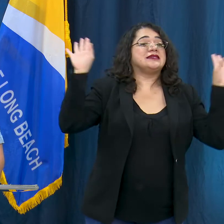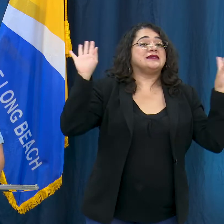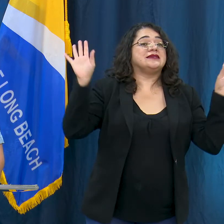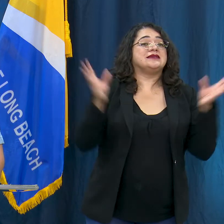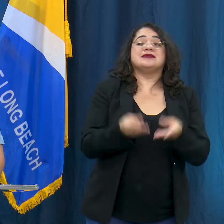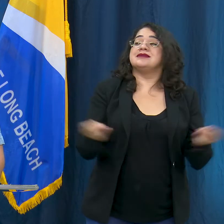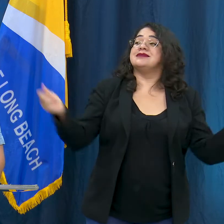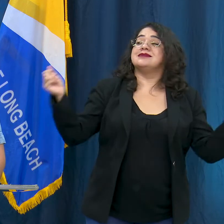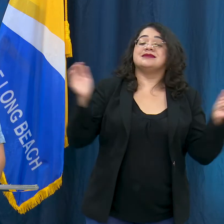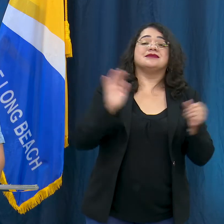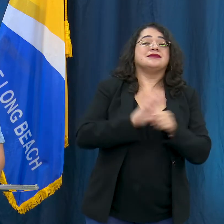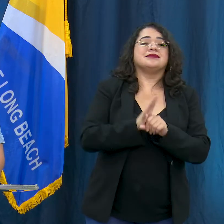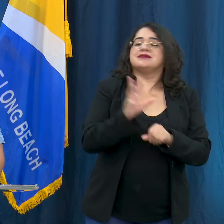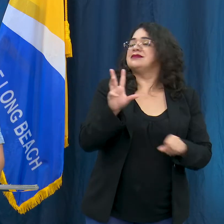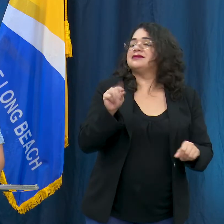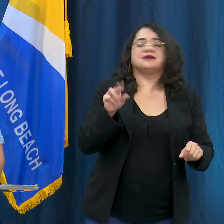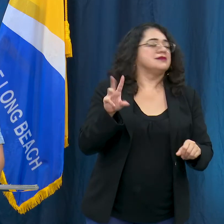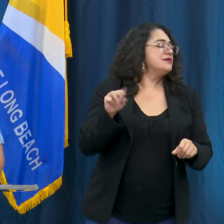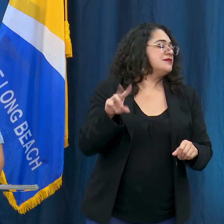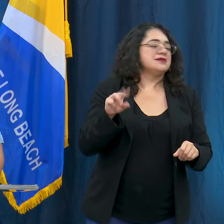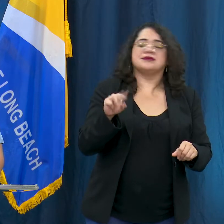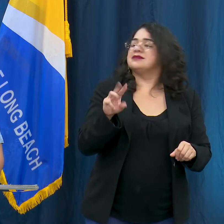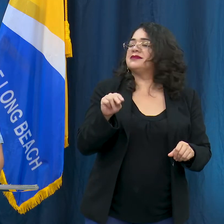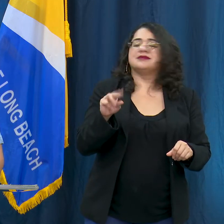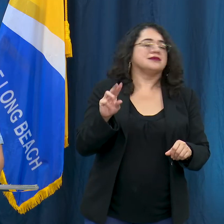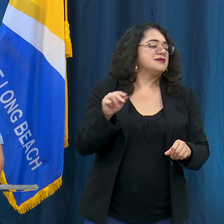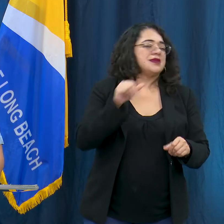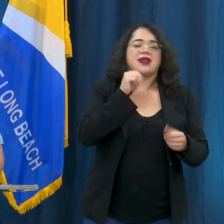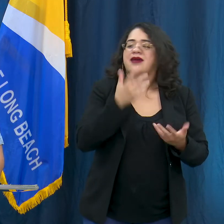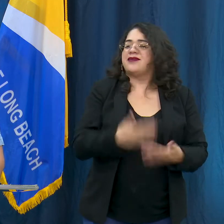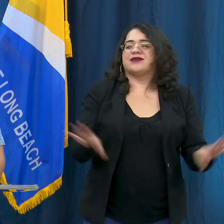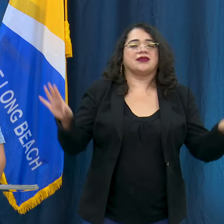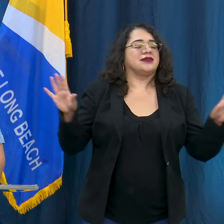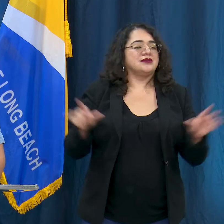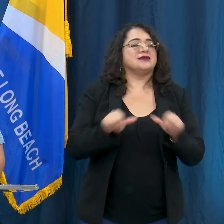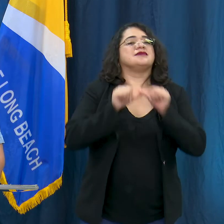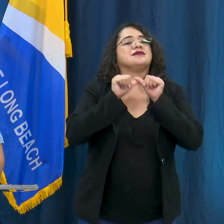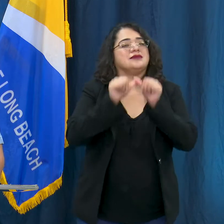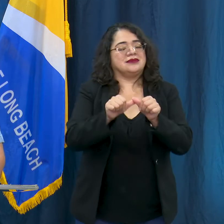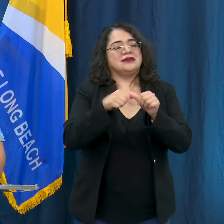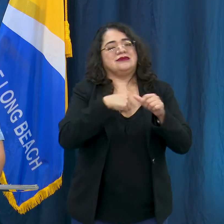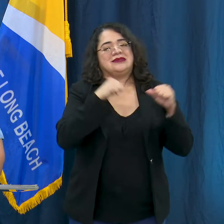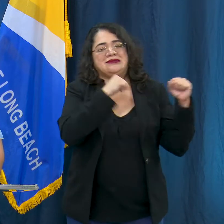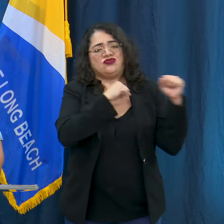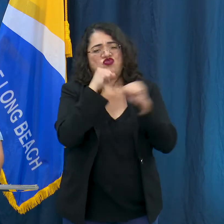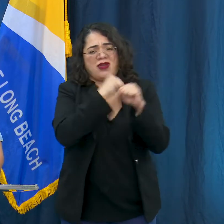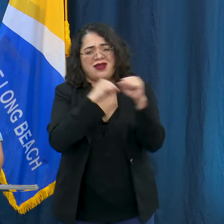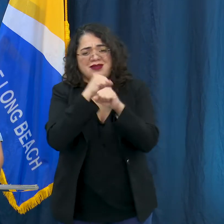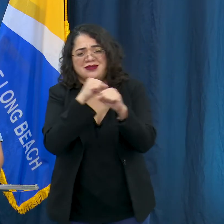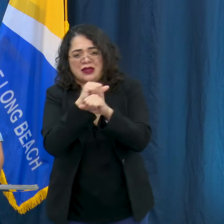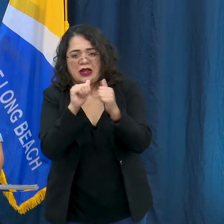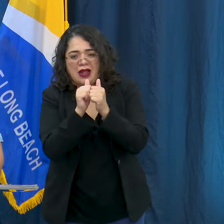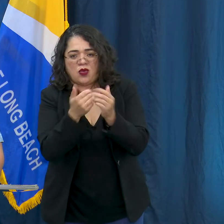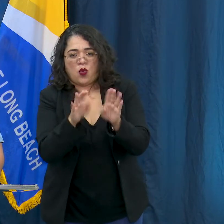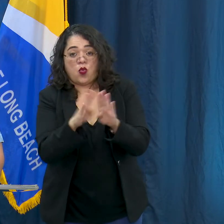comunidad la diferencia hora es que canta Mo's con los recursos y las esta traces para permit eNOS revealed ago SEOs con mo